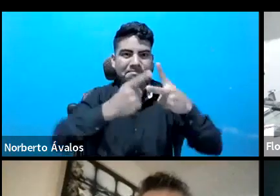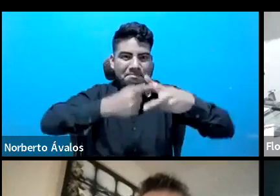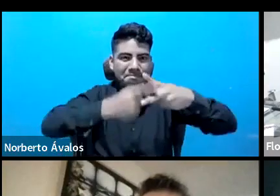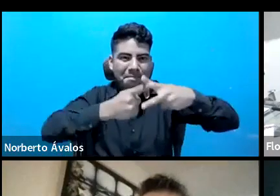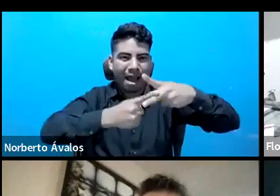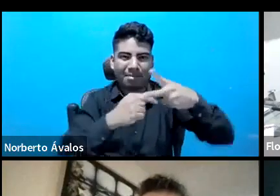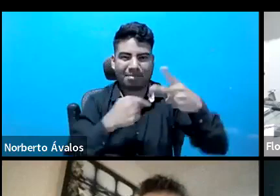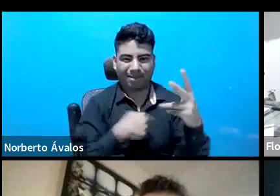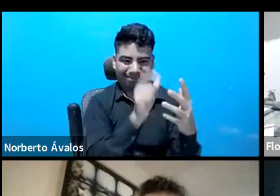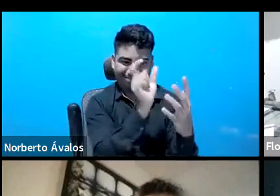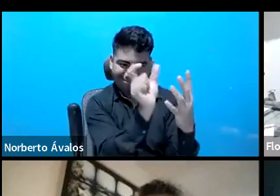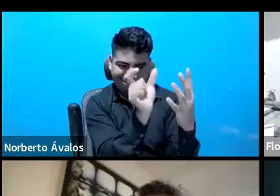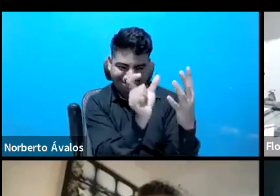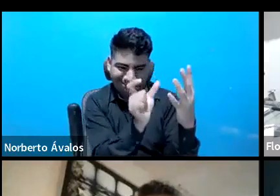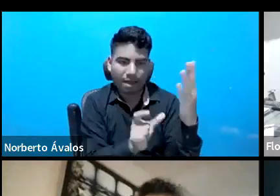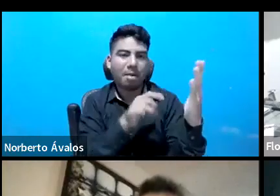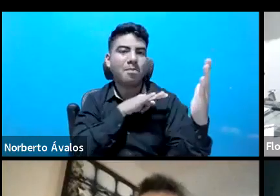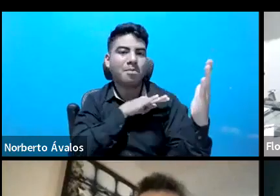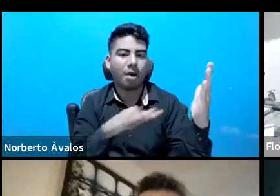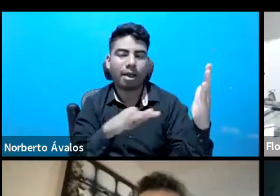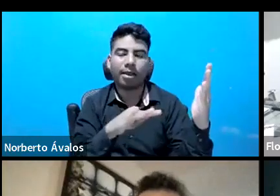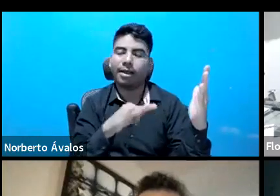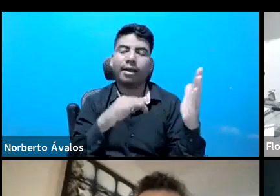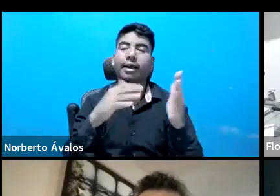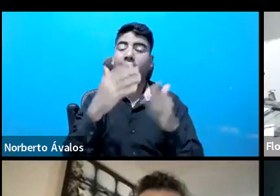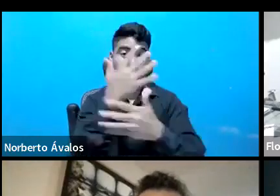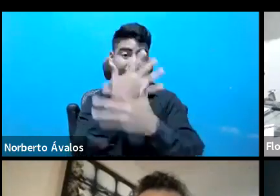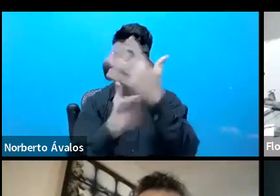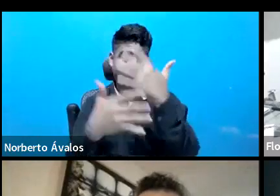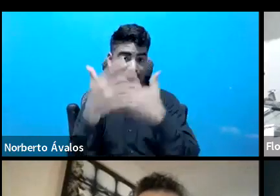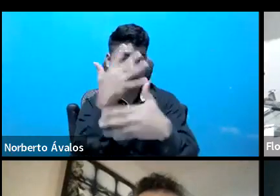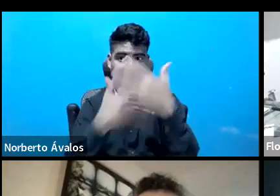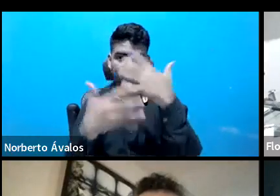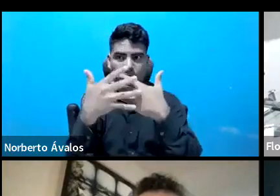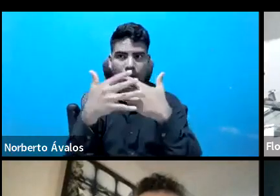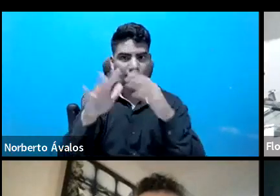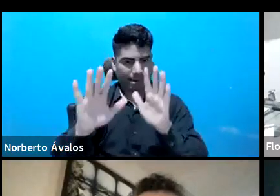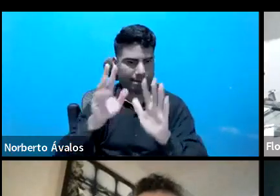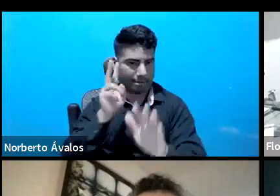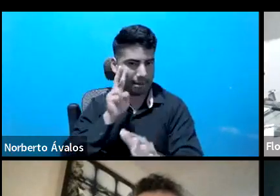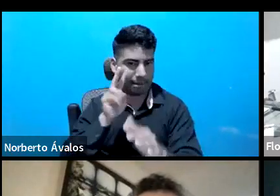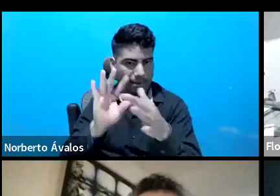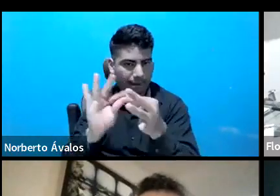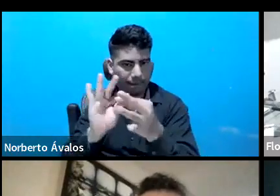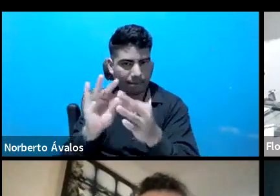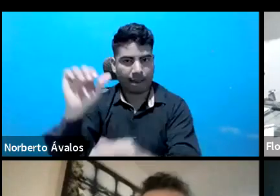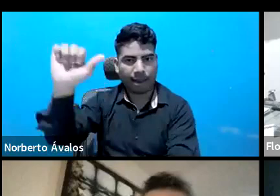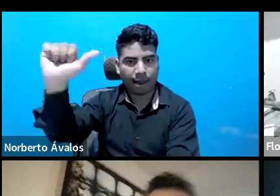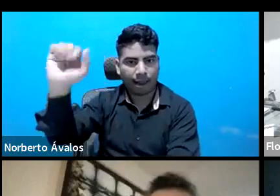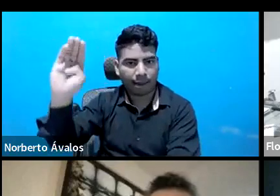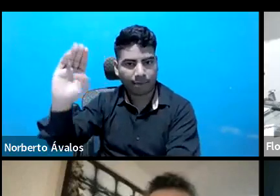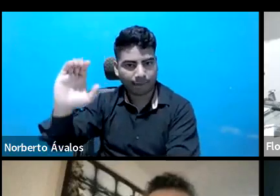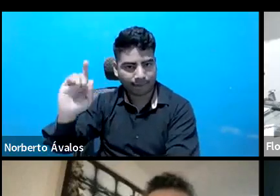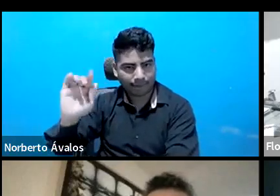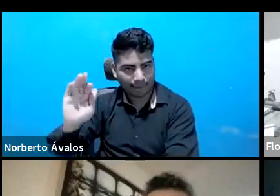vocabulario matemático El lema de feñas a el lema de feñas a el alfabeto de atíolos beto